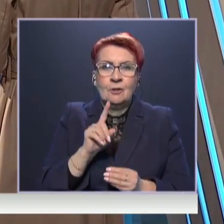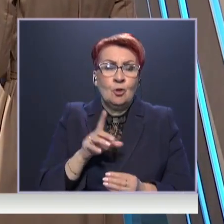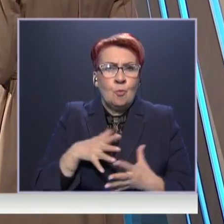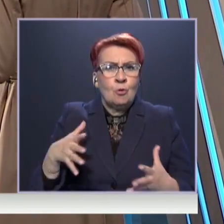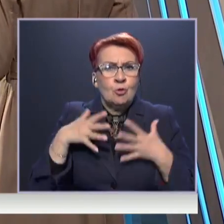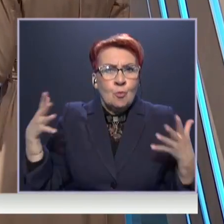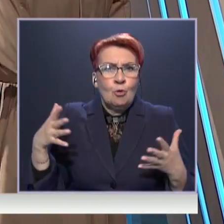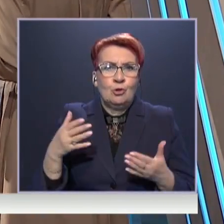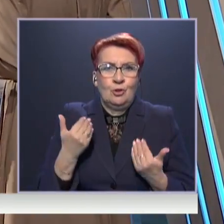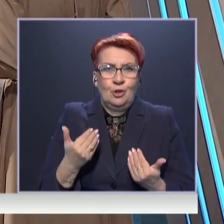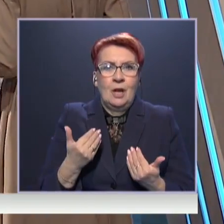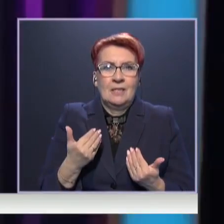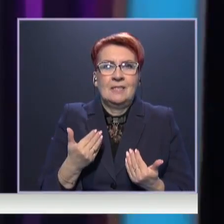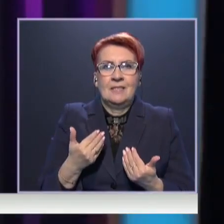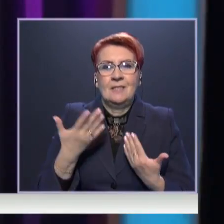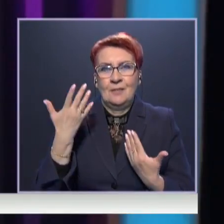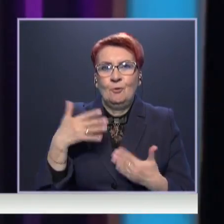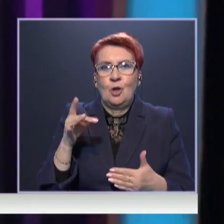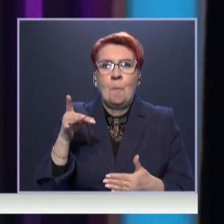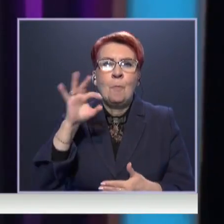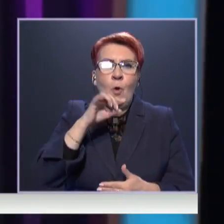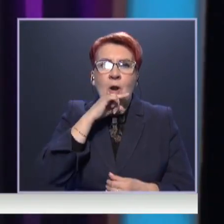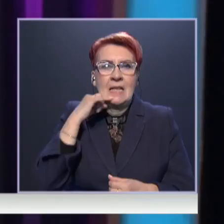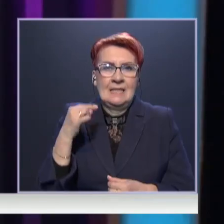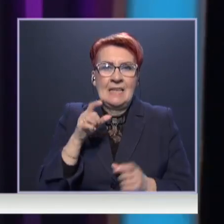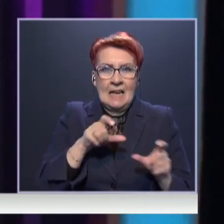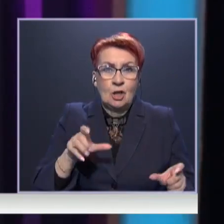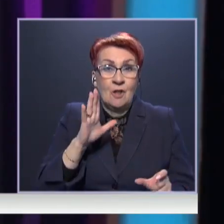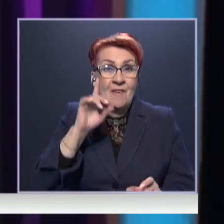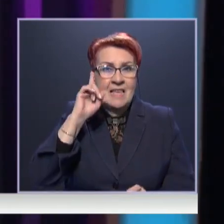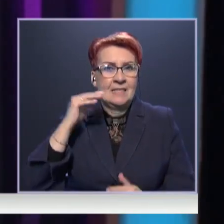таких про российских граждан в Израиле Расскажите об